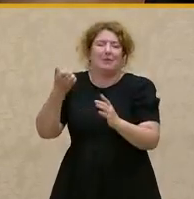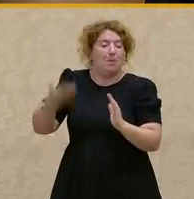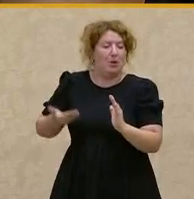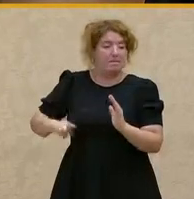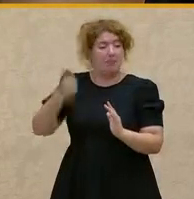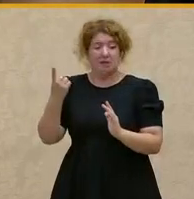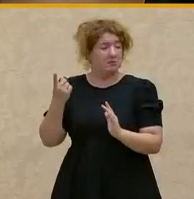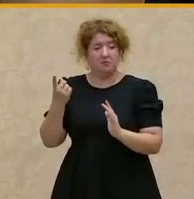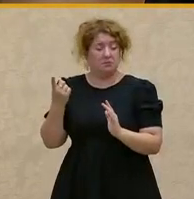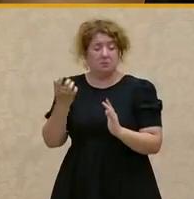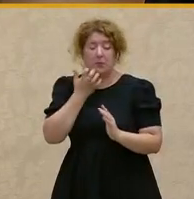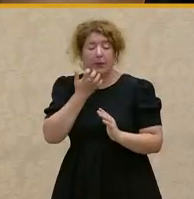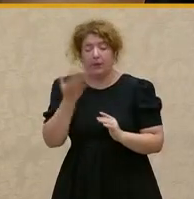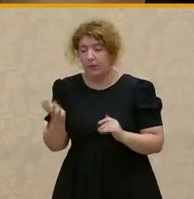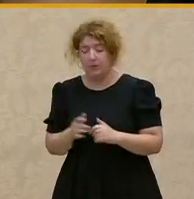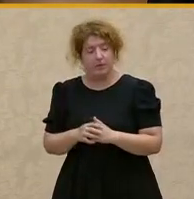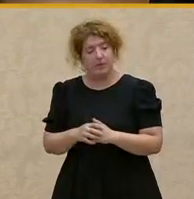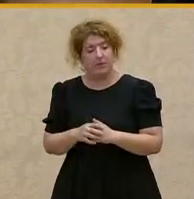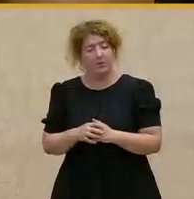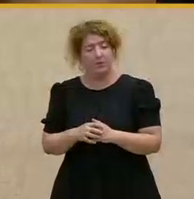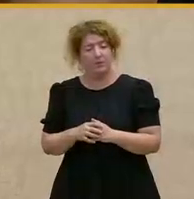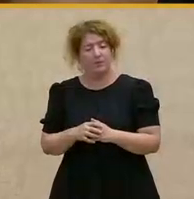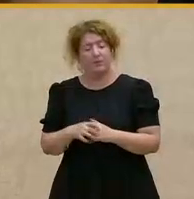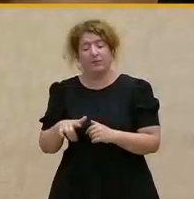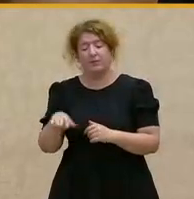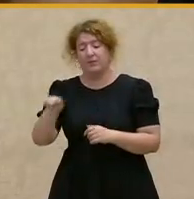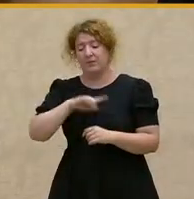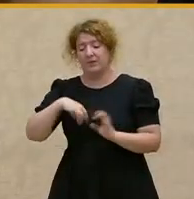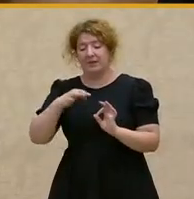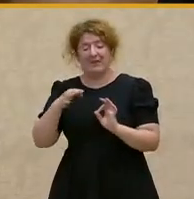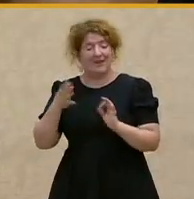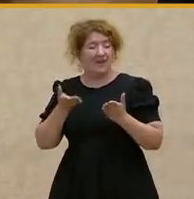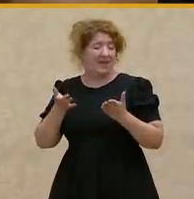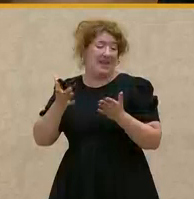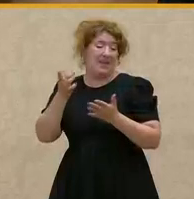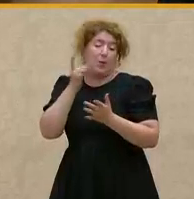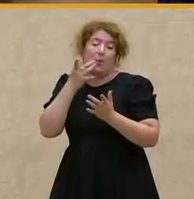beneficiarse de las metodologías actuales basadas en la asistencia a la discapacidad sensorial,